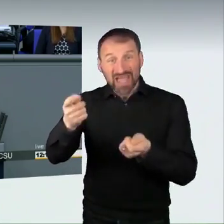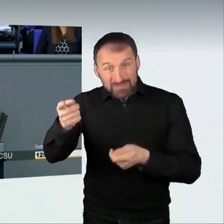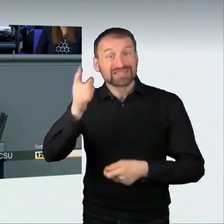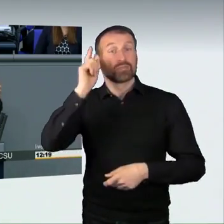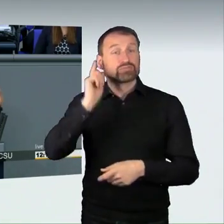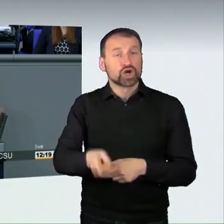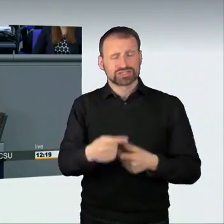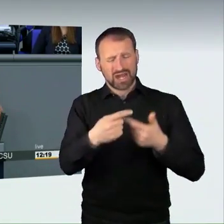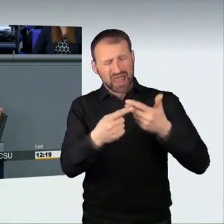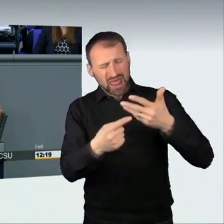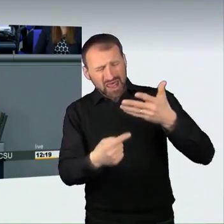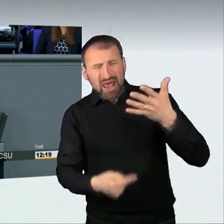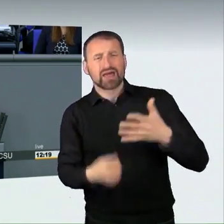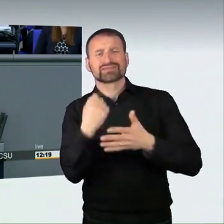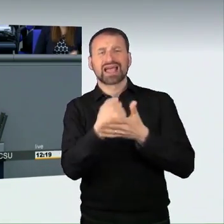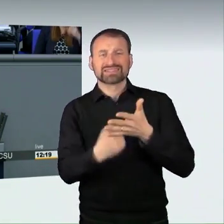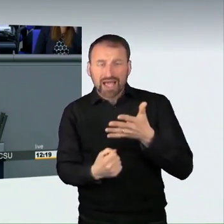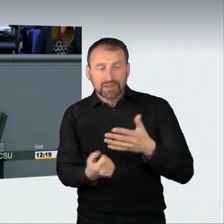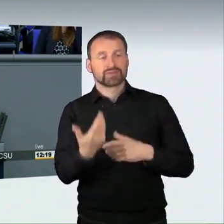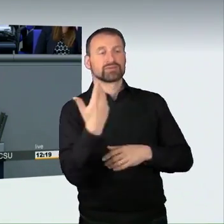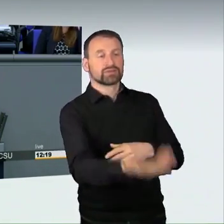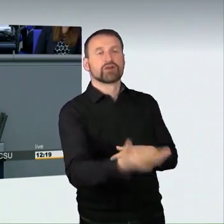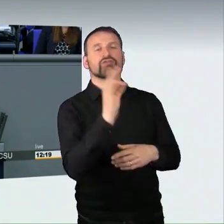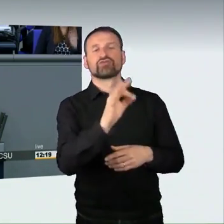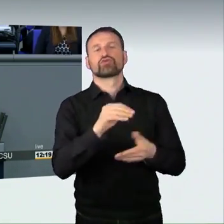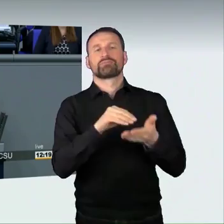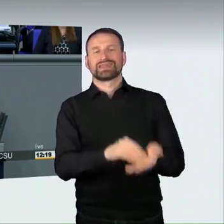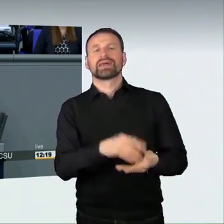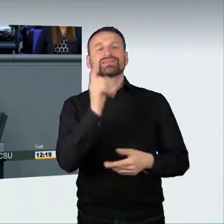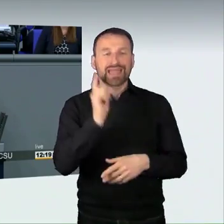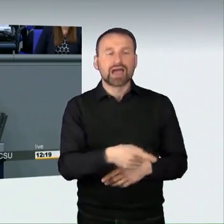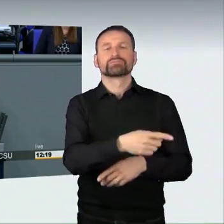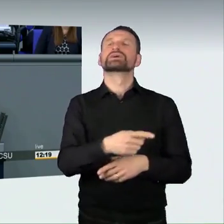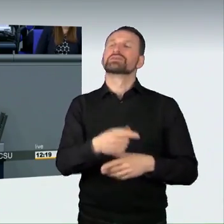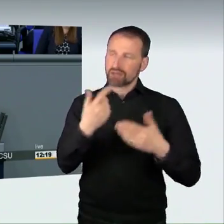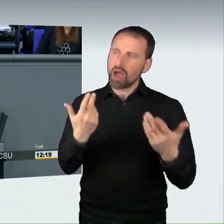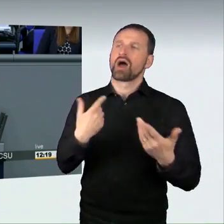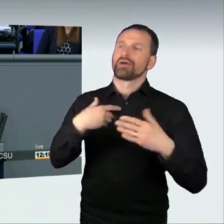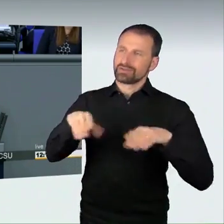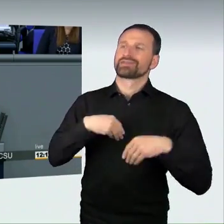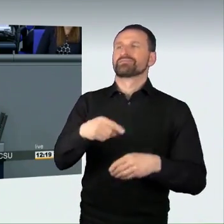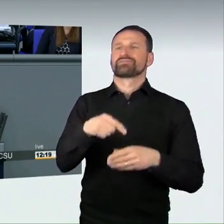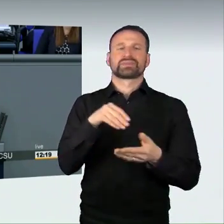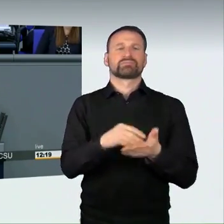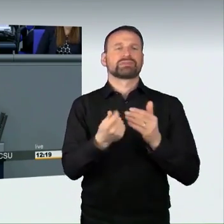damit der Mieter das Ganze valide beurteilen kann. An dieser Stelle sage ich noch einmal: Wir reden hier nicht von den großen Gesellschaften, sondern von den 65 Prozent der Wohnungen